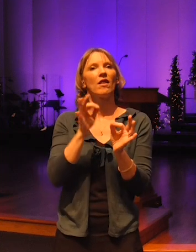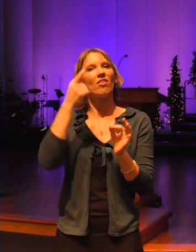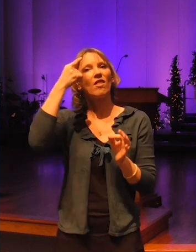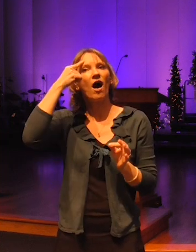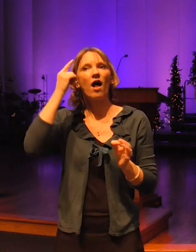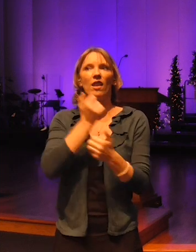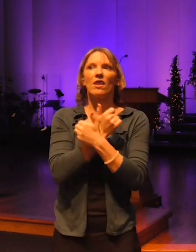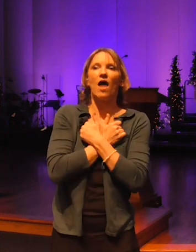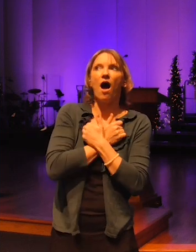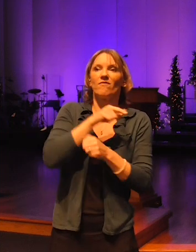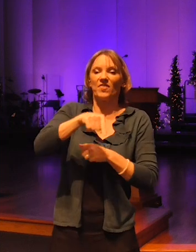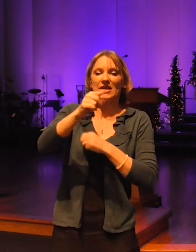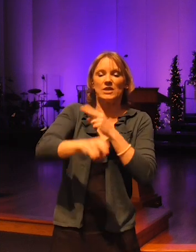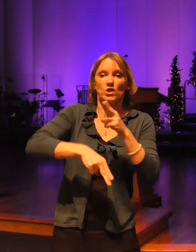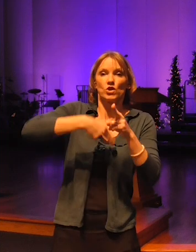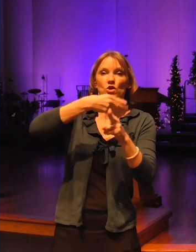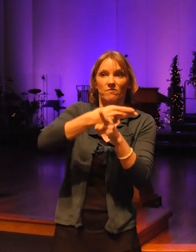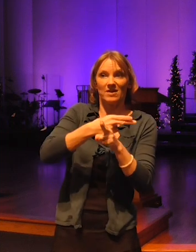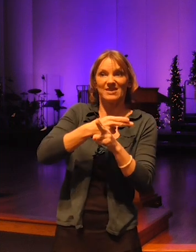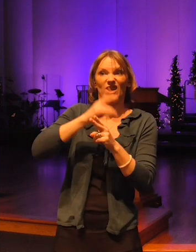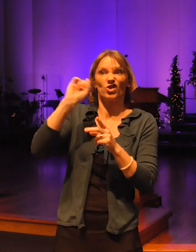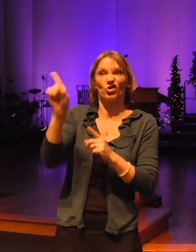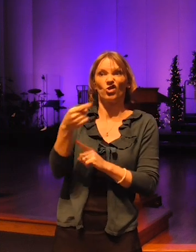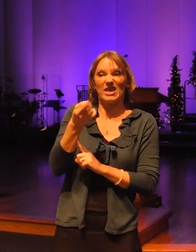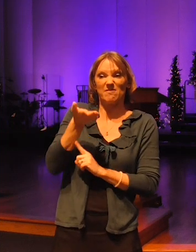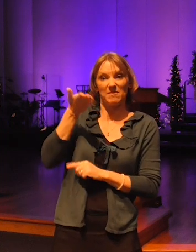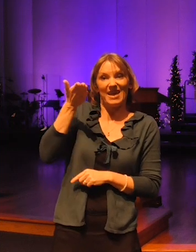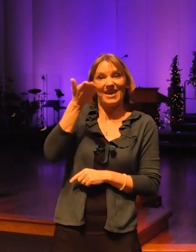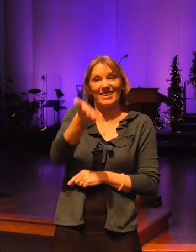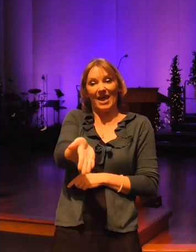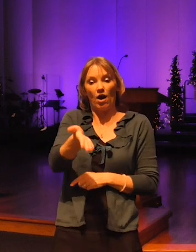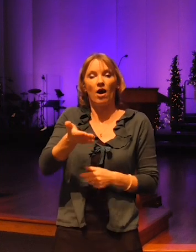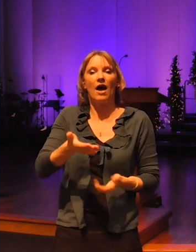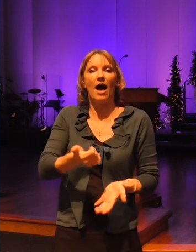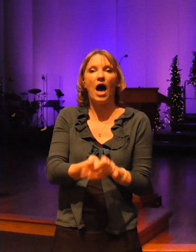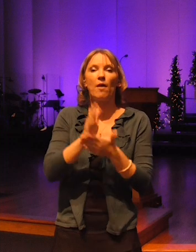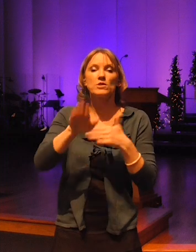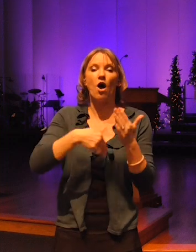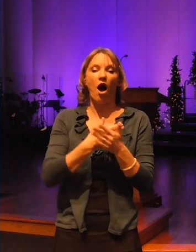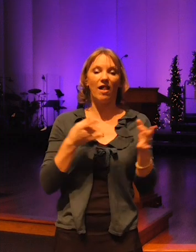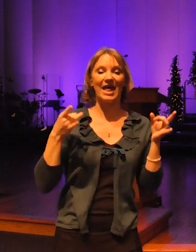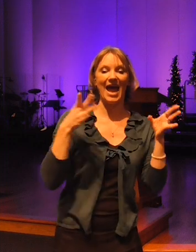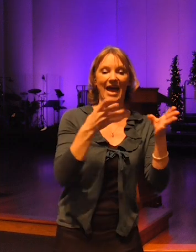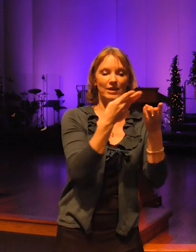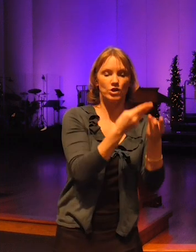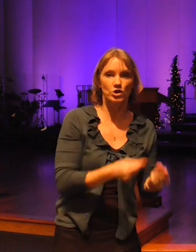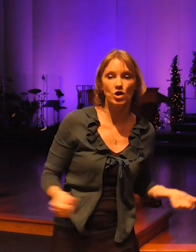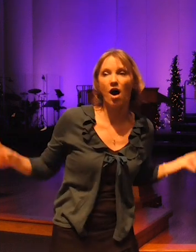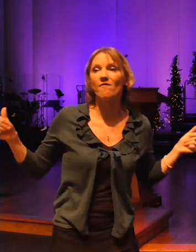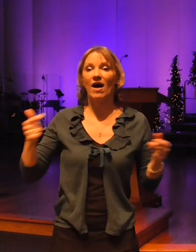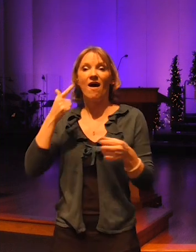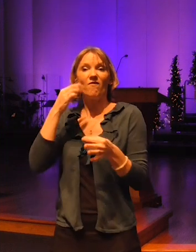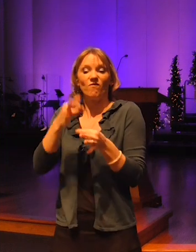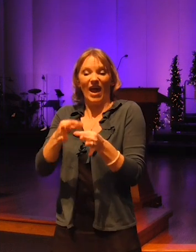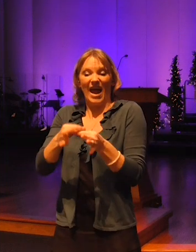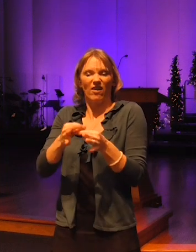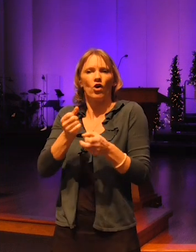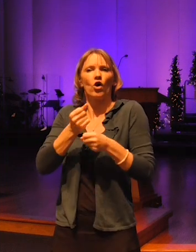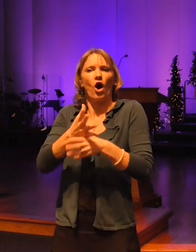sola presencia disuelve todo odio. Hay una fe que neutraliza todo miedo. una confianza